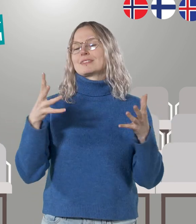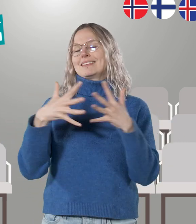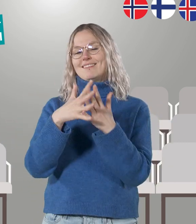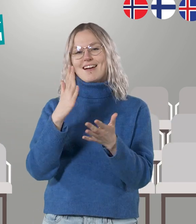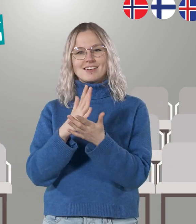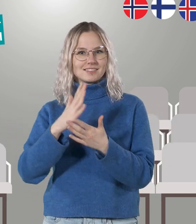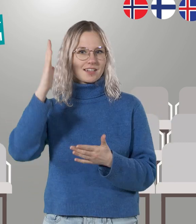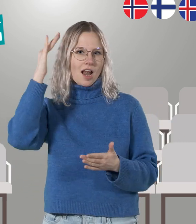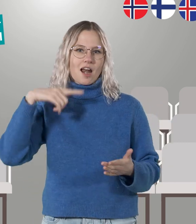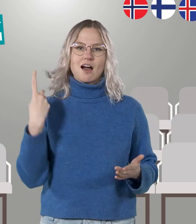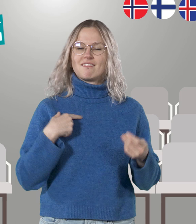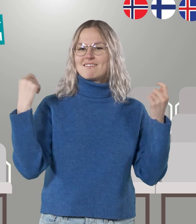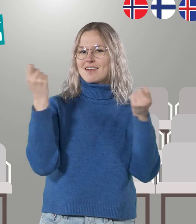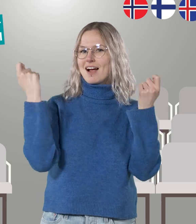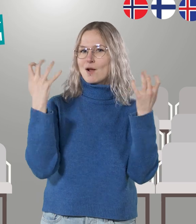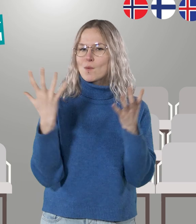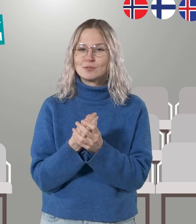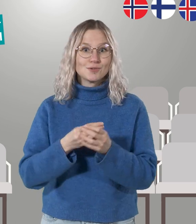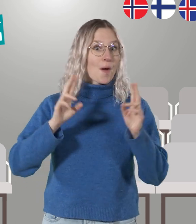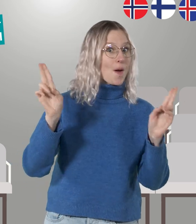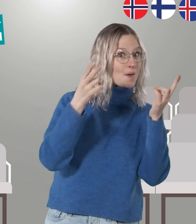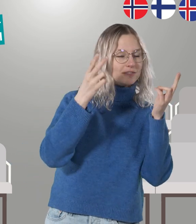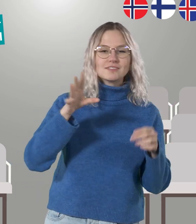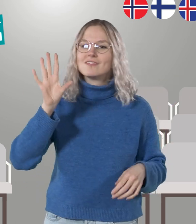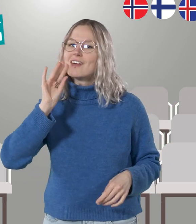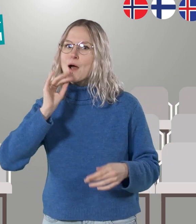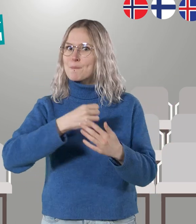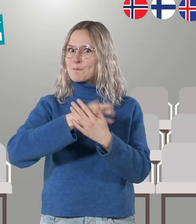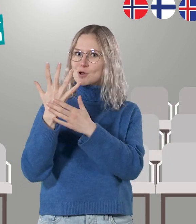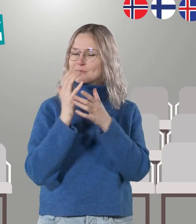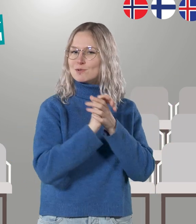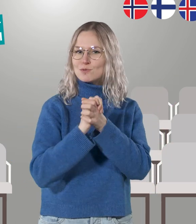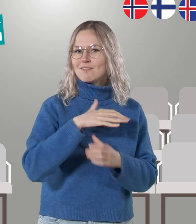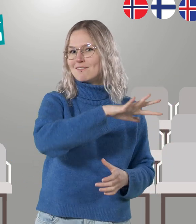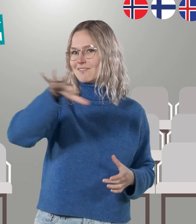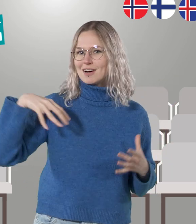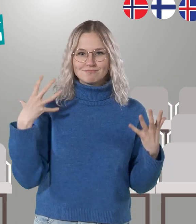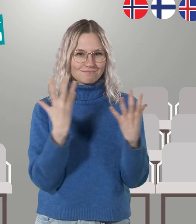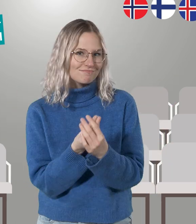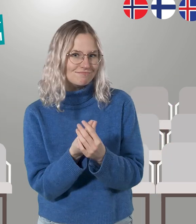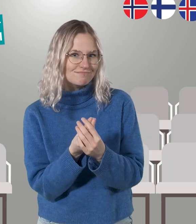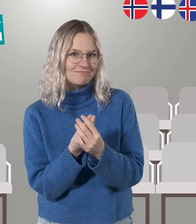sekä tietenkin myös viettämään iltaa uusien ja vanhojen - pohjoismaalaisten ystäviesi kanssa!